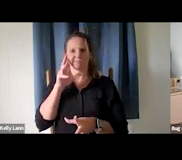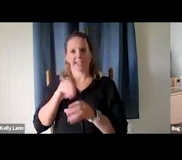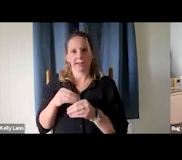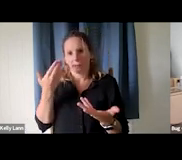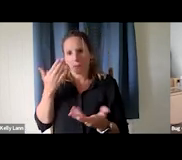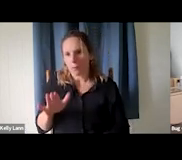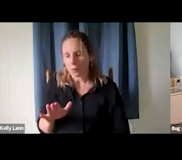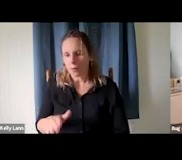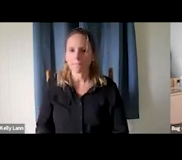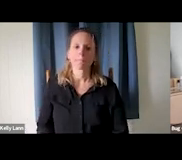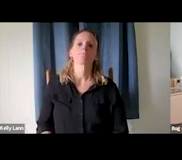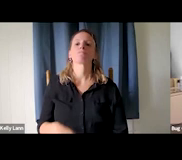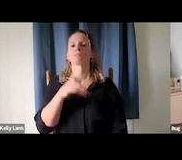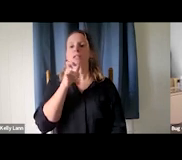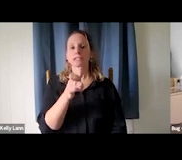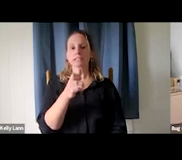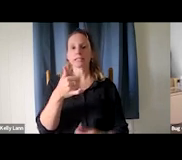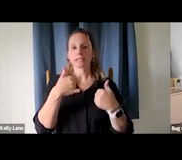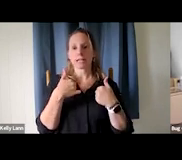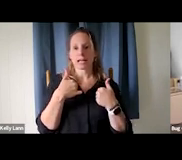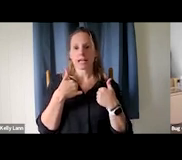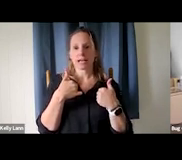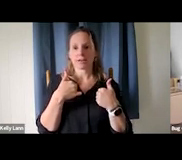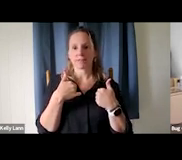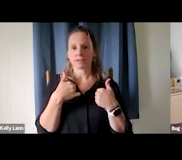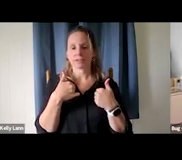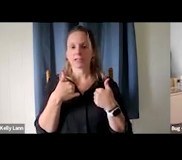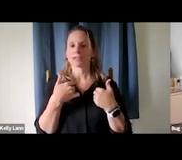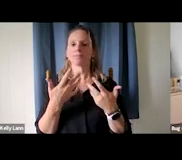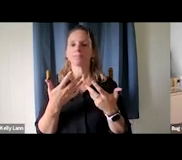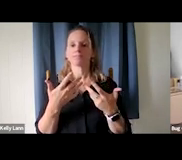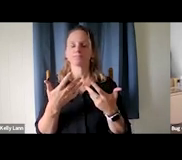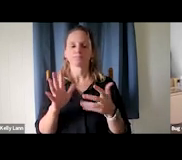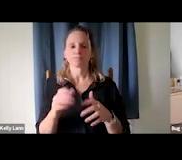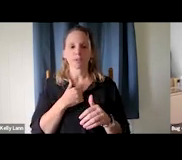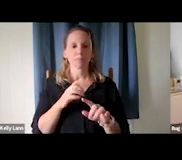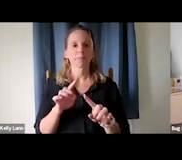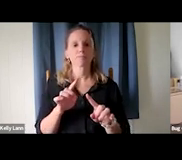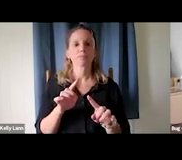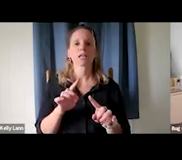No dice... Y nos da un periodo de tiempo sin uso, pero no nos dice